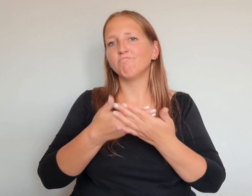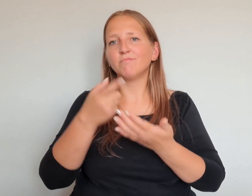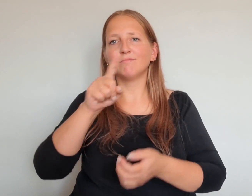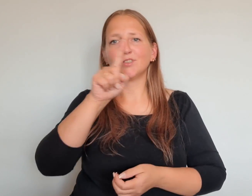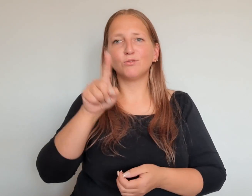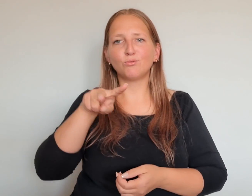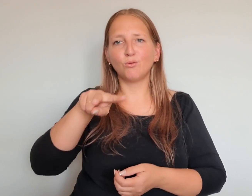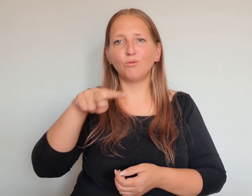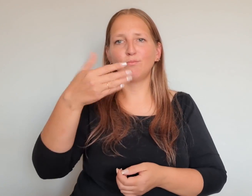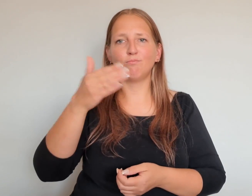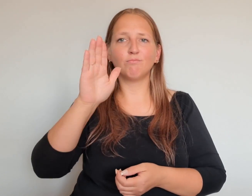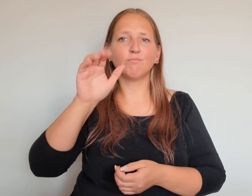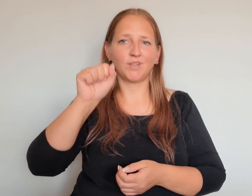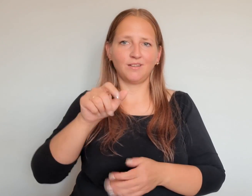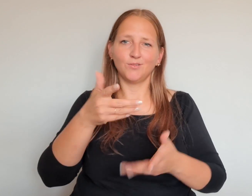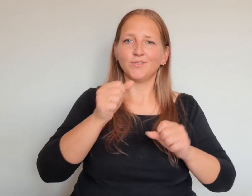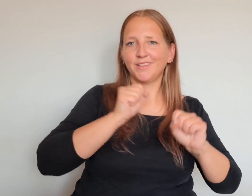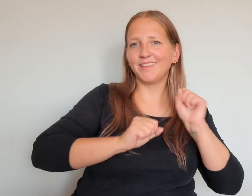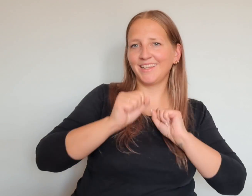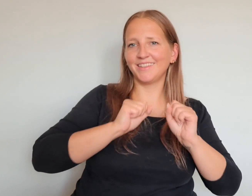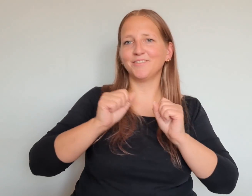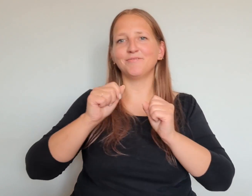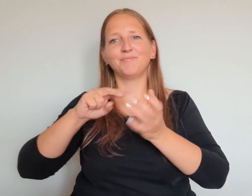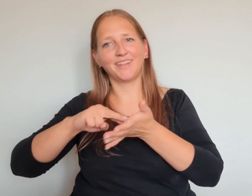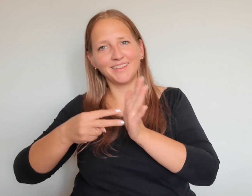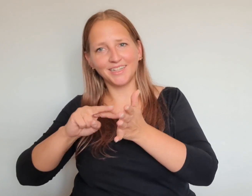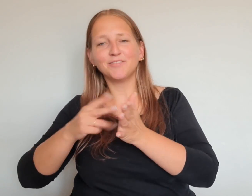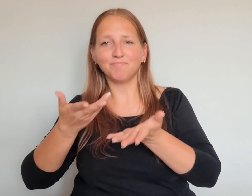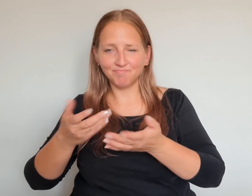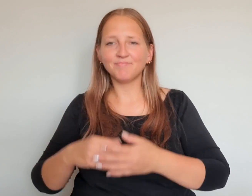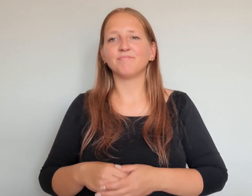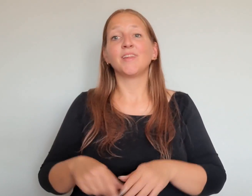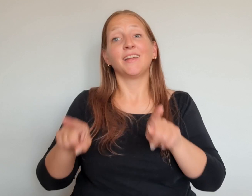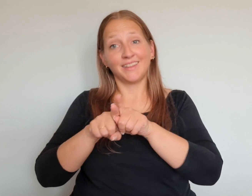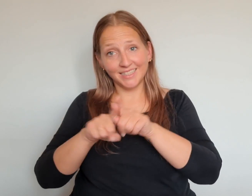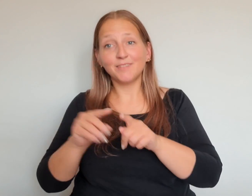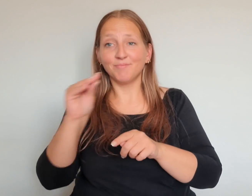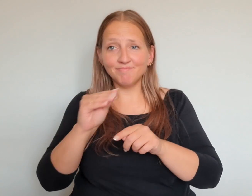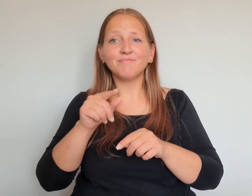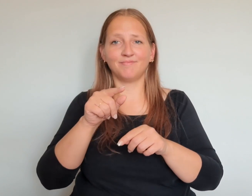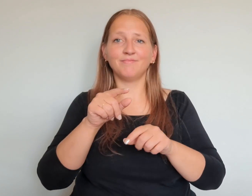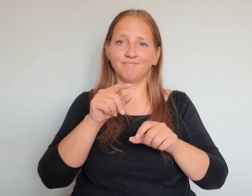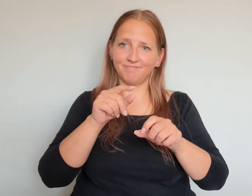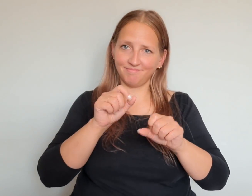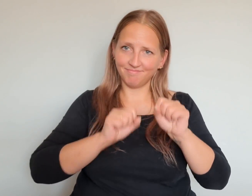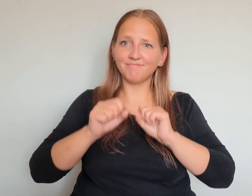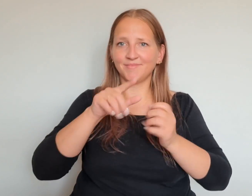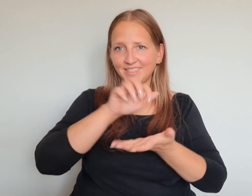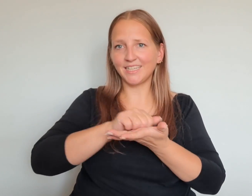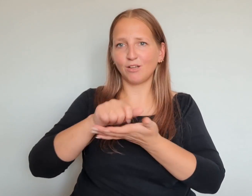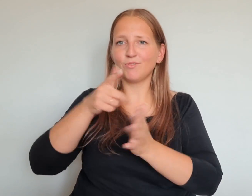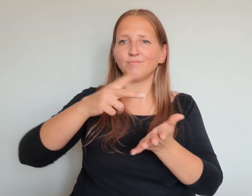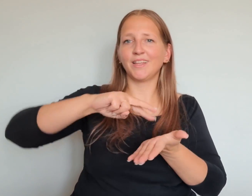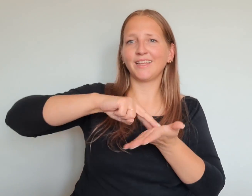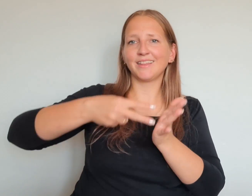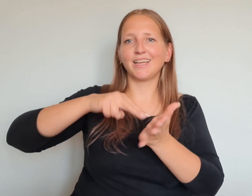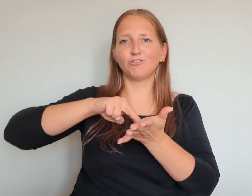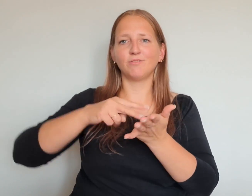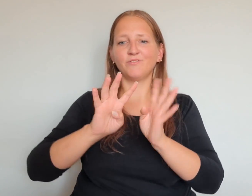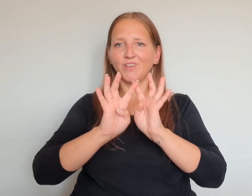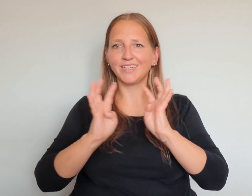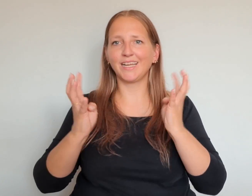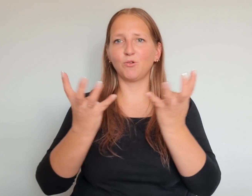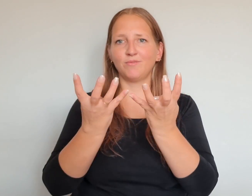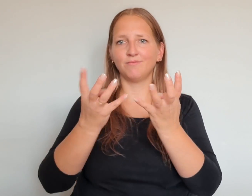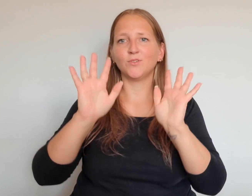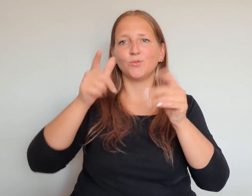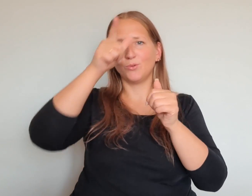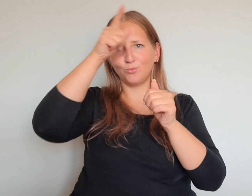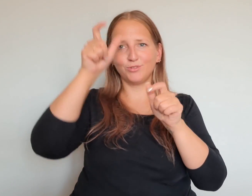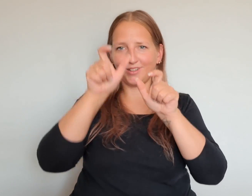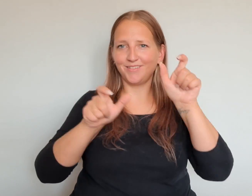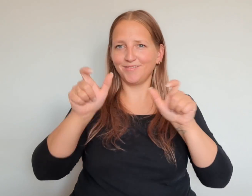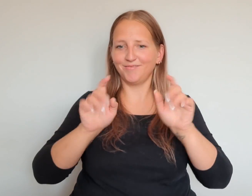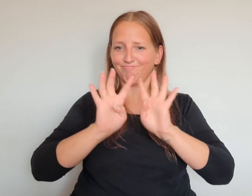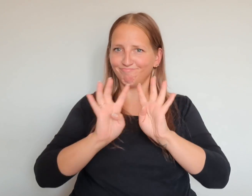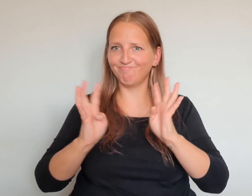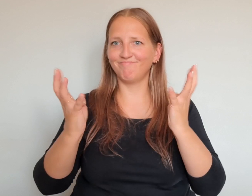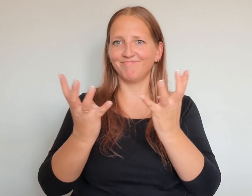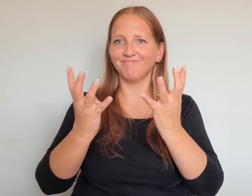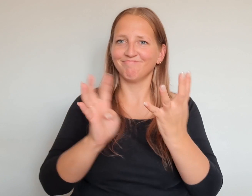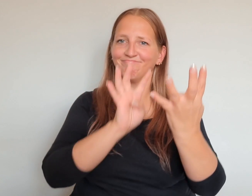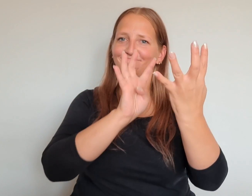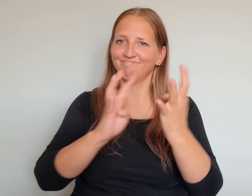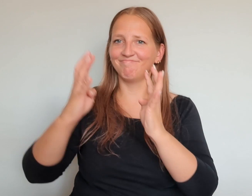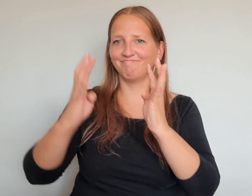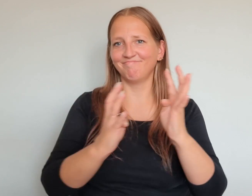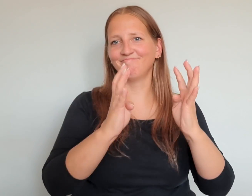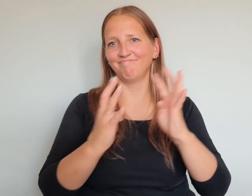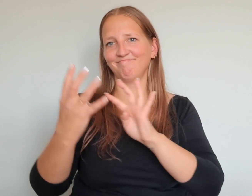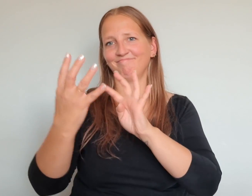zumbę oraz tańce w kręgu.